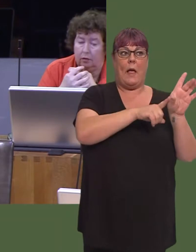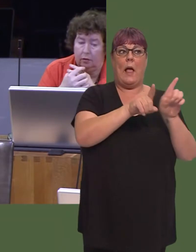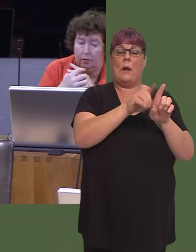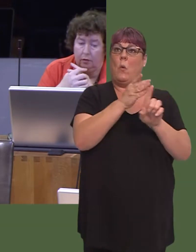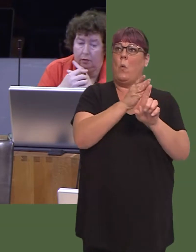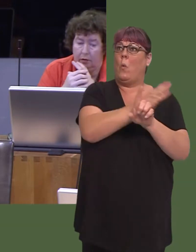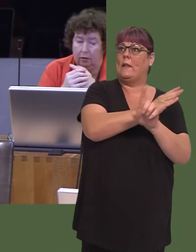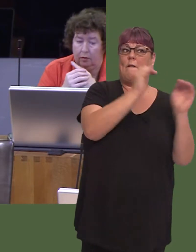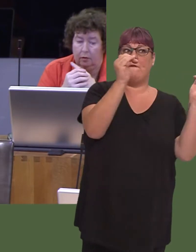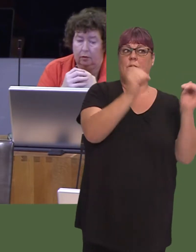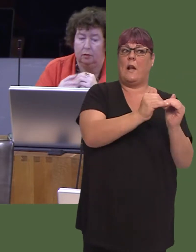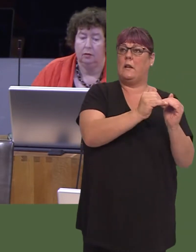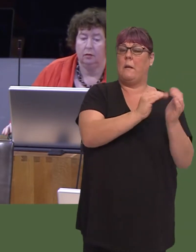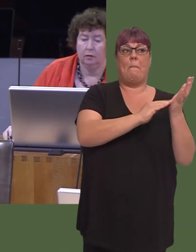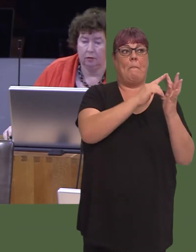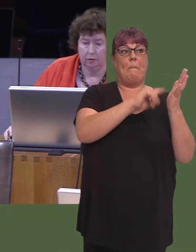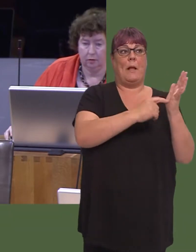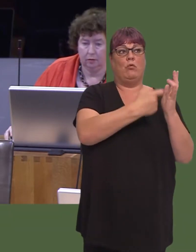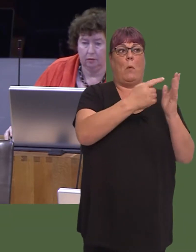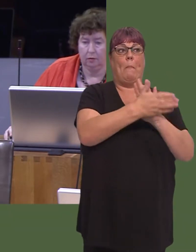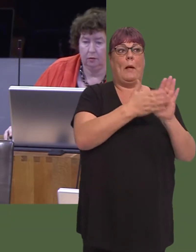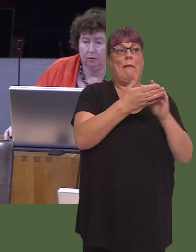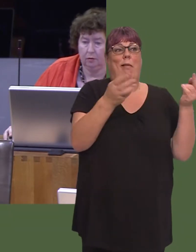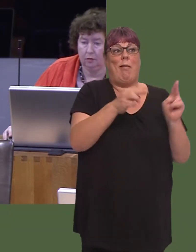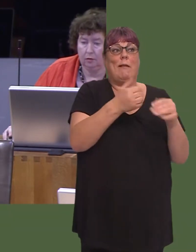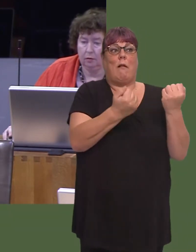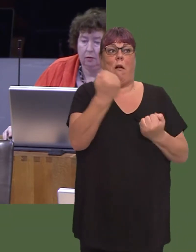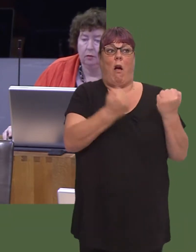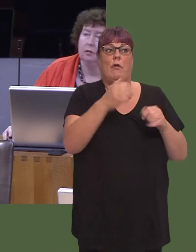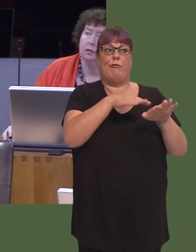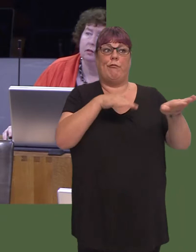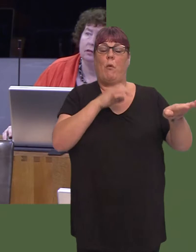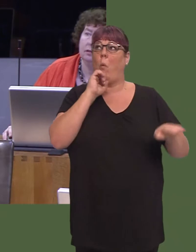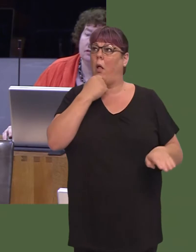gwneud y dewis hwnnw. Mae hynny'n meddwl y dylai fod yna gymysgedd o dai ar gaelórhai